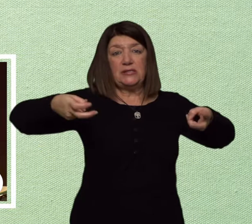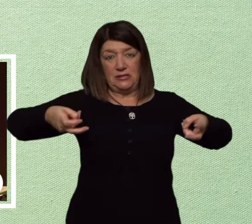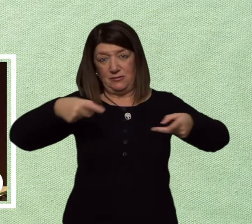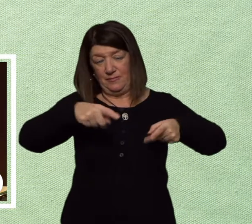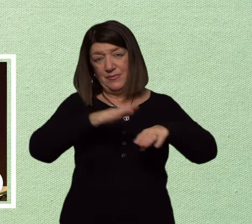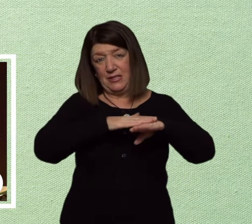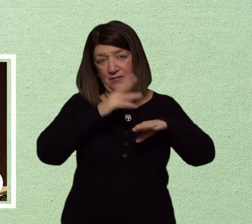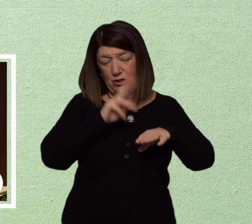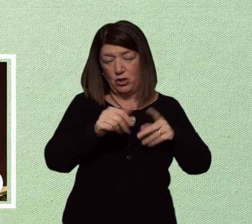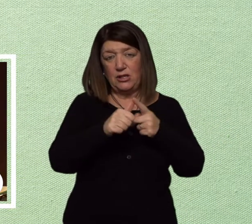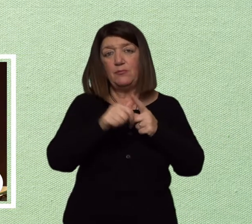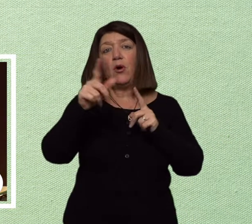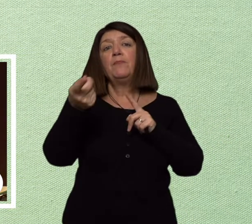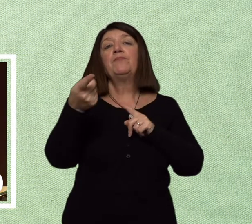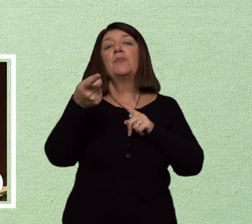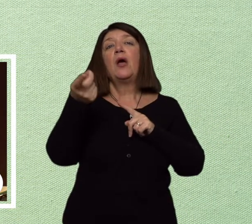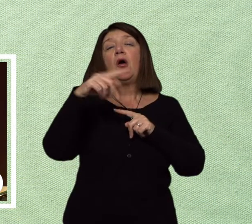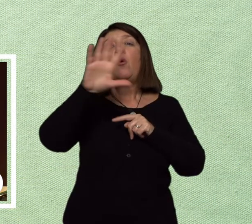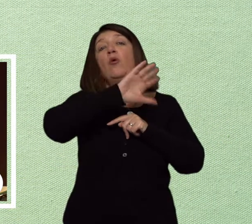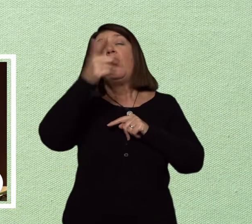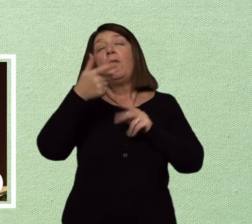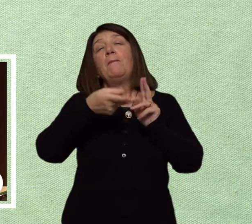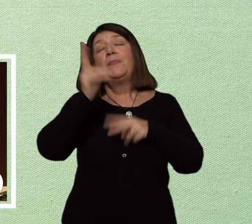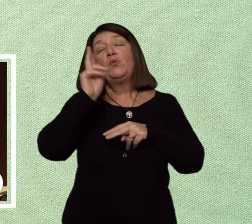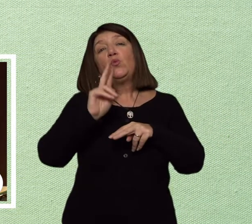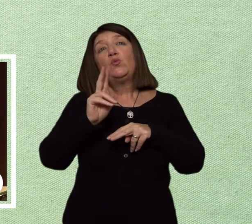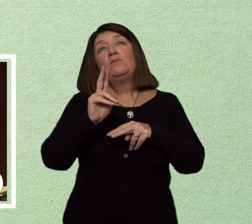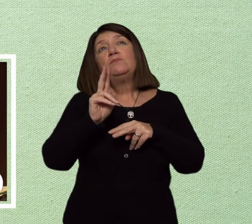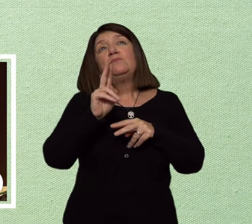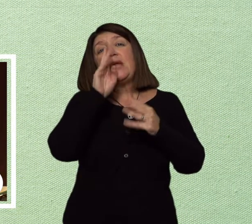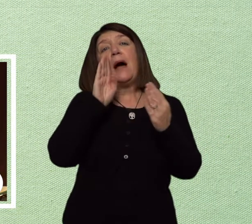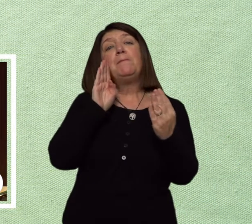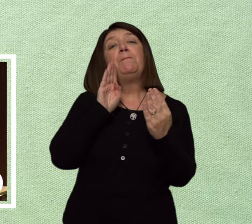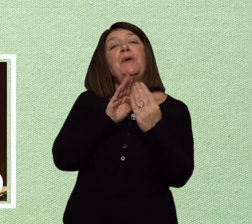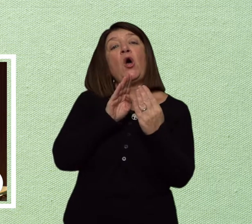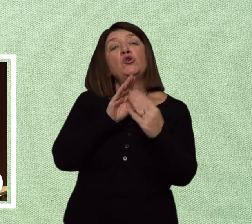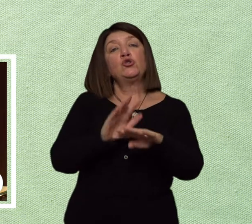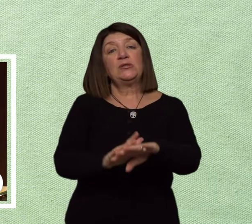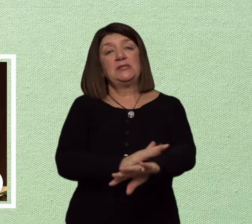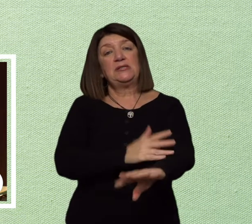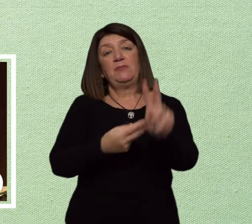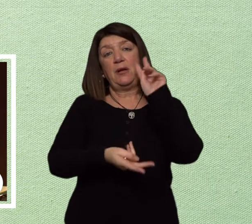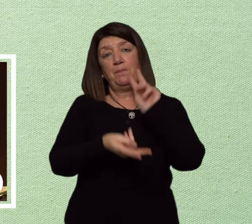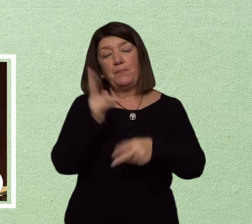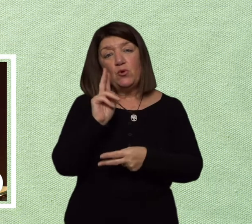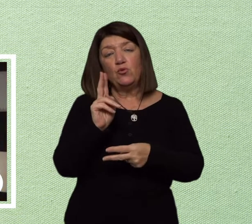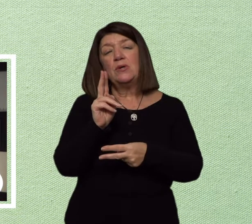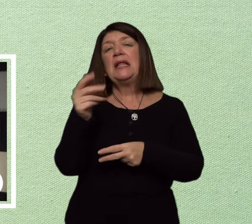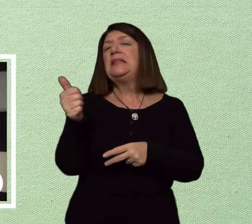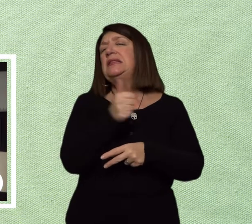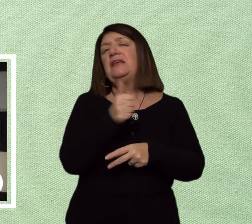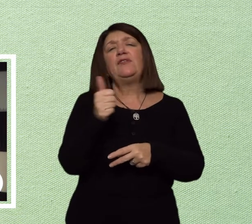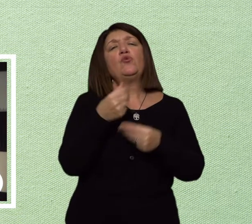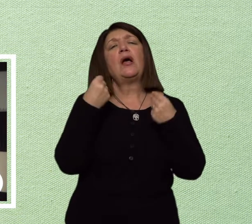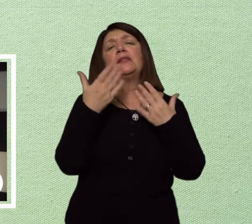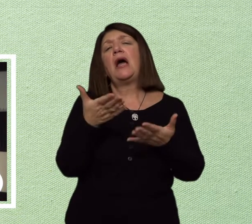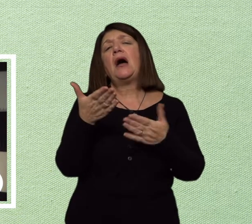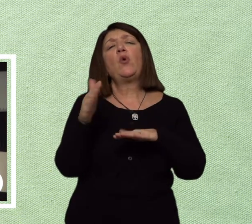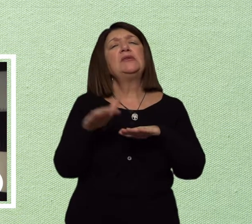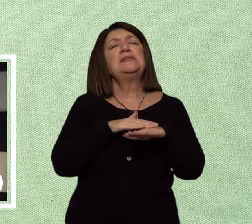più sensibile, più attento, più individualizzato. -Forse potremmo